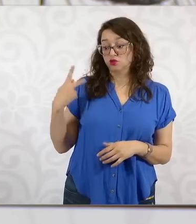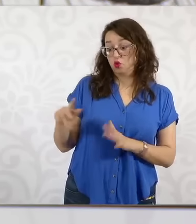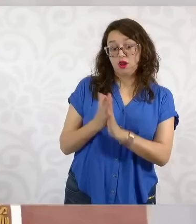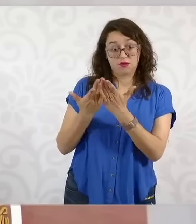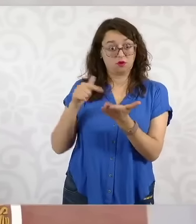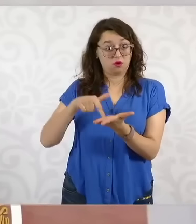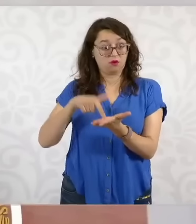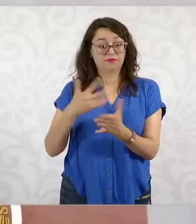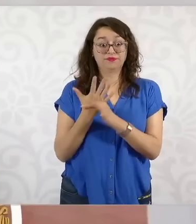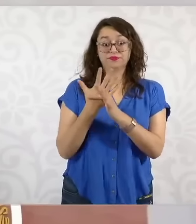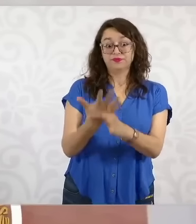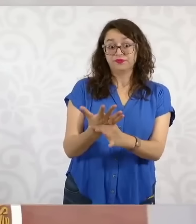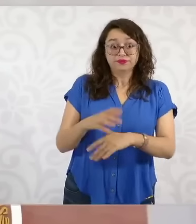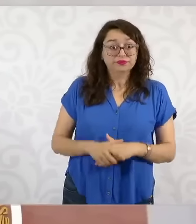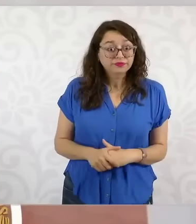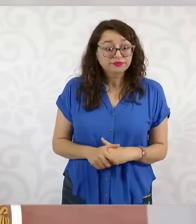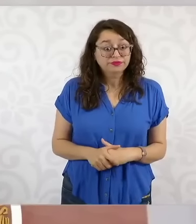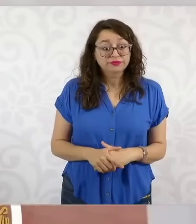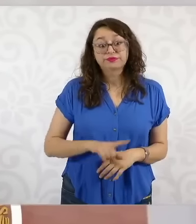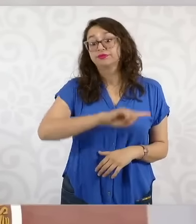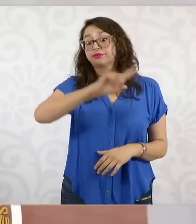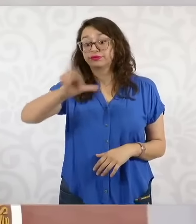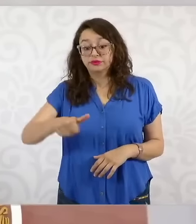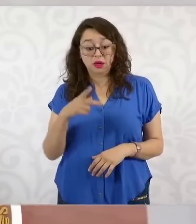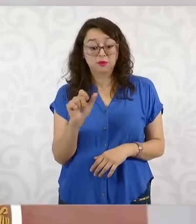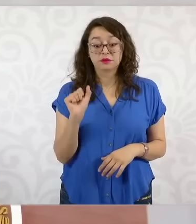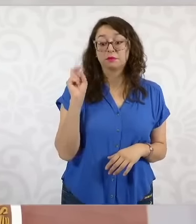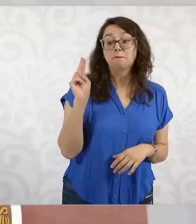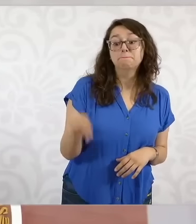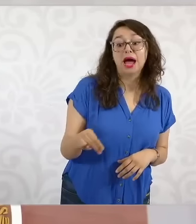Y después el periodo del PAN, que en realidad no fue el PAN, era el PRIAN, porque gobernaban